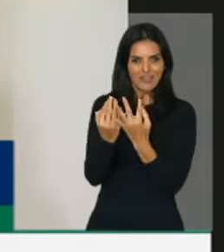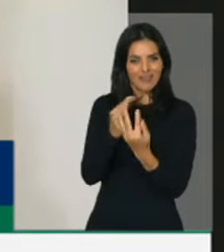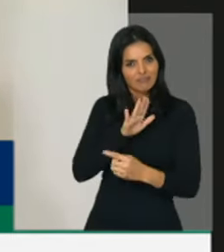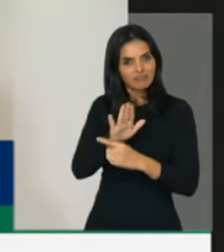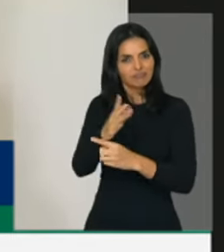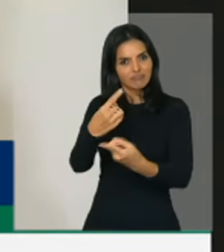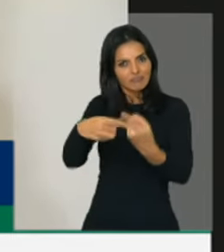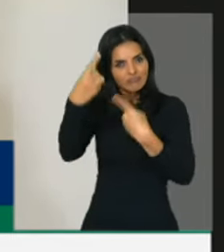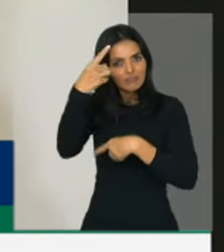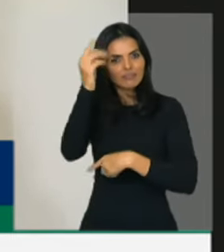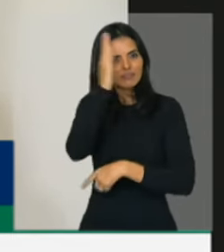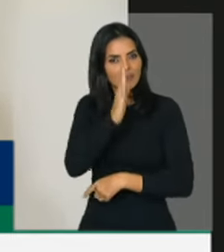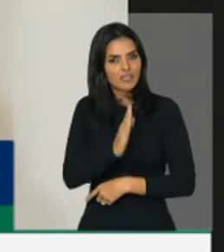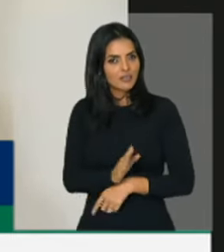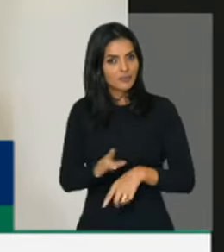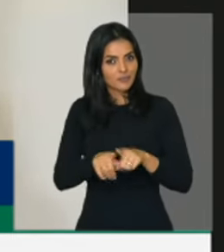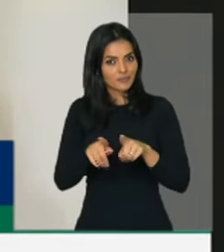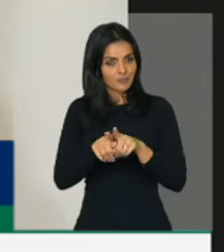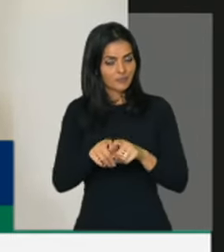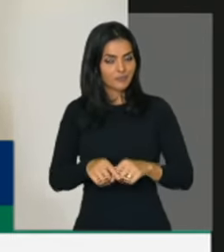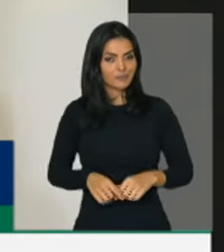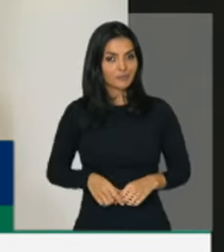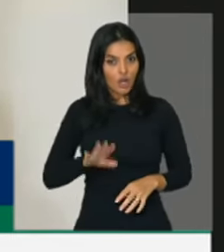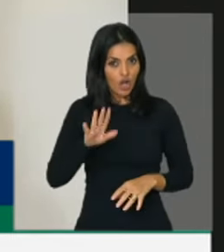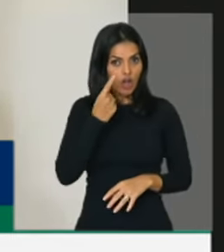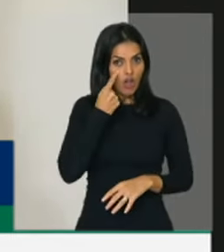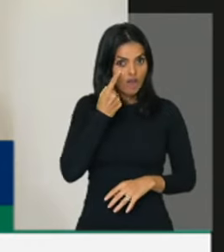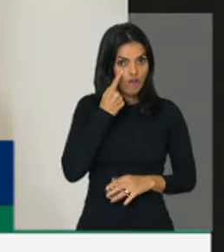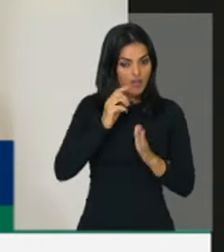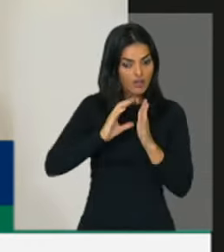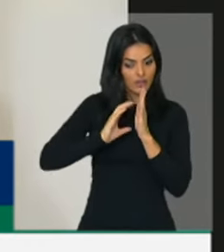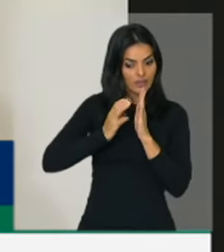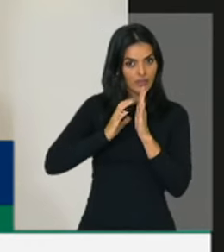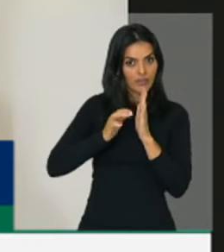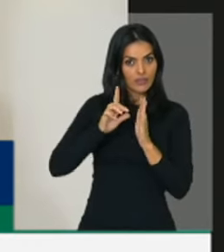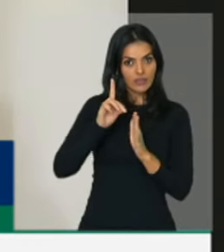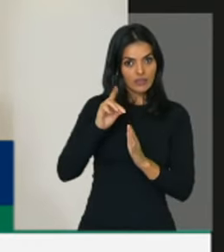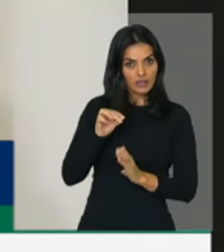SÓ NÓS OLHARMOS OS DADOS, A TUA TERRA, MEU QUERIDO MARCELO